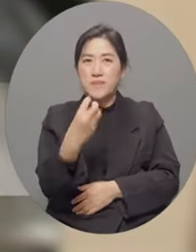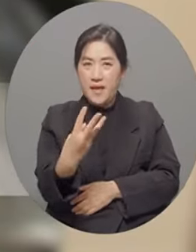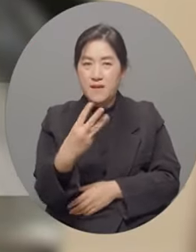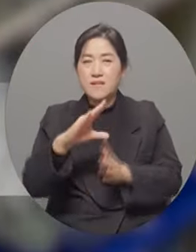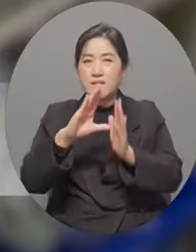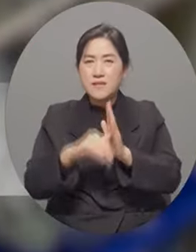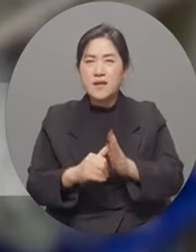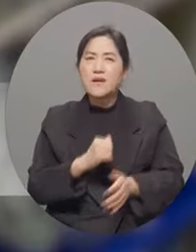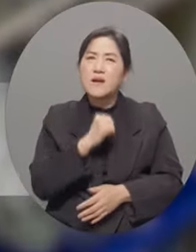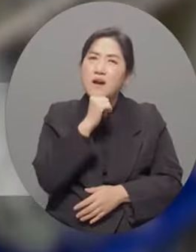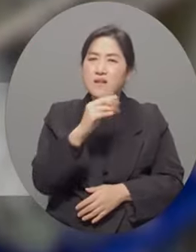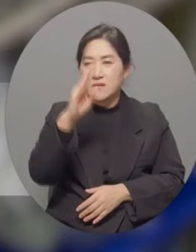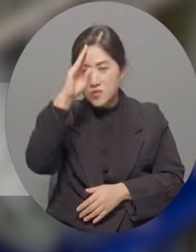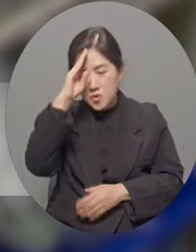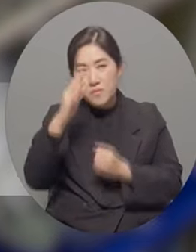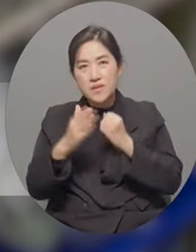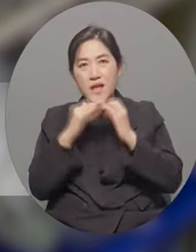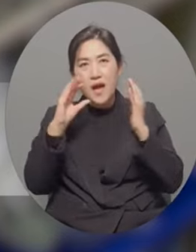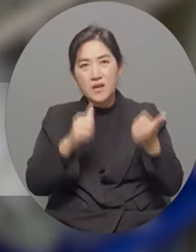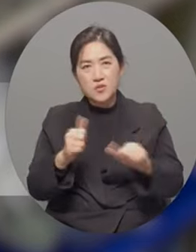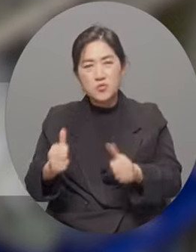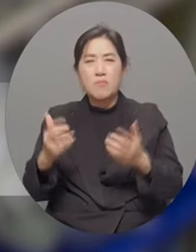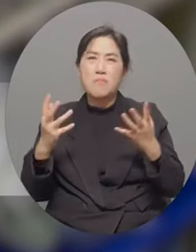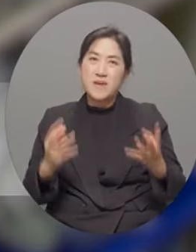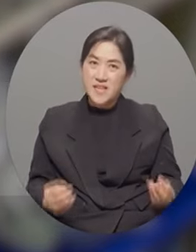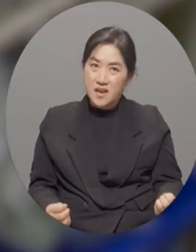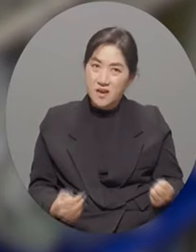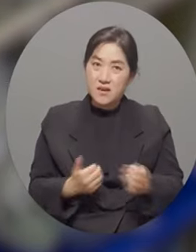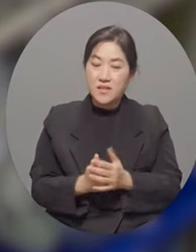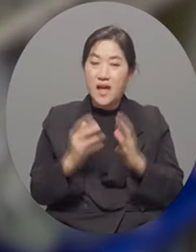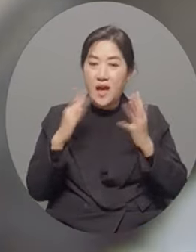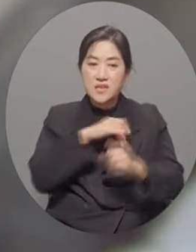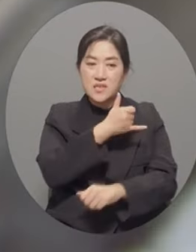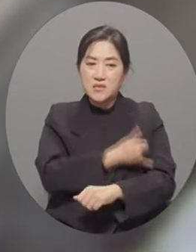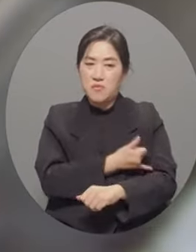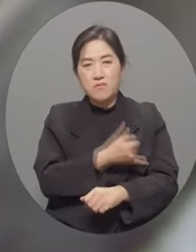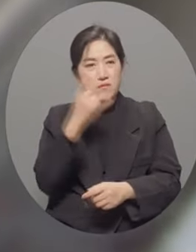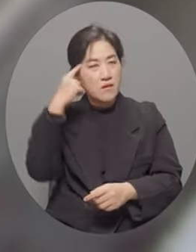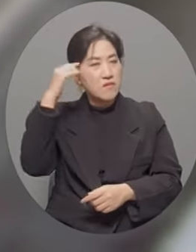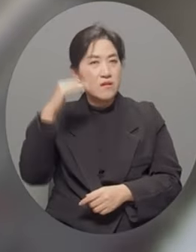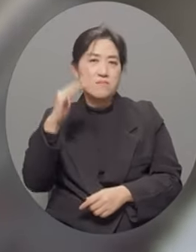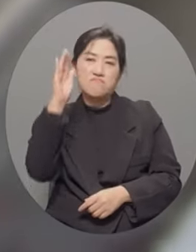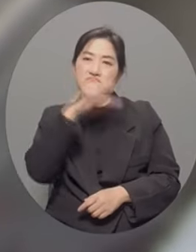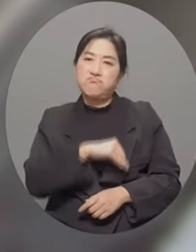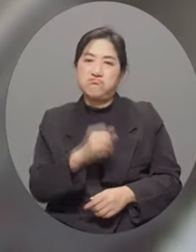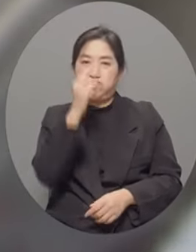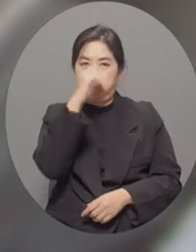영아살해죄가 처음 제정된 건 1953년으로 당시에는 가난, 질병에 의한 영아 사망이